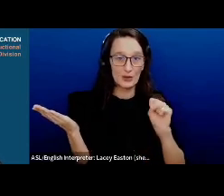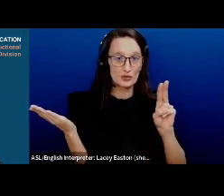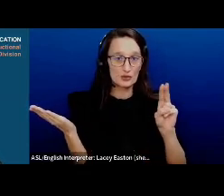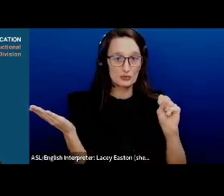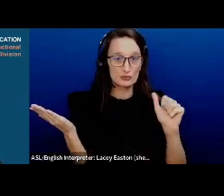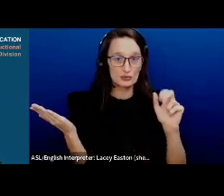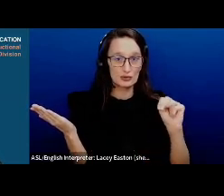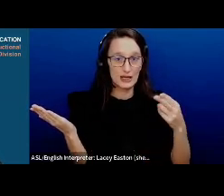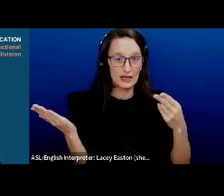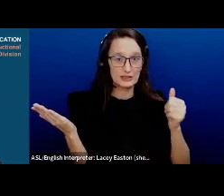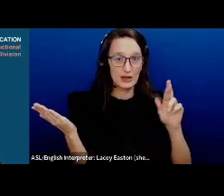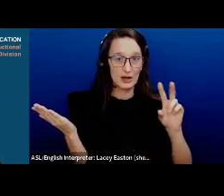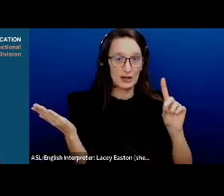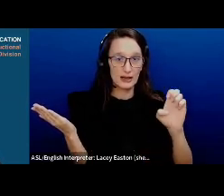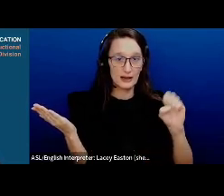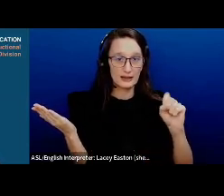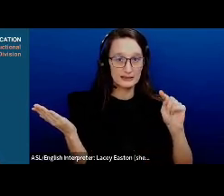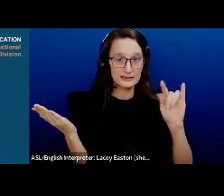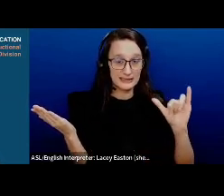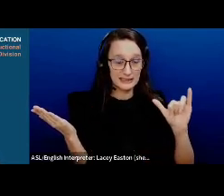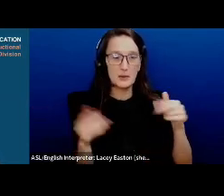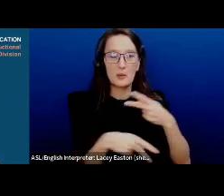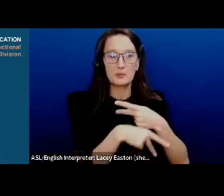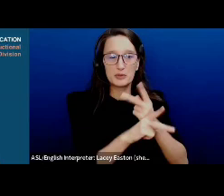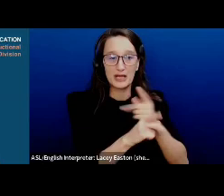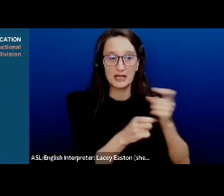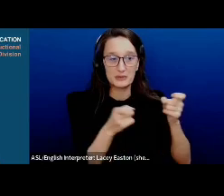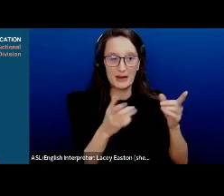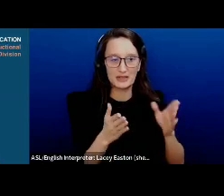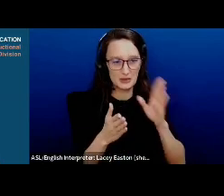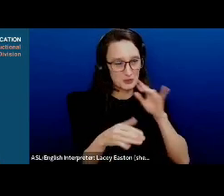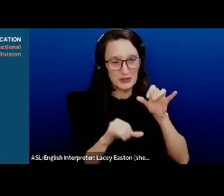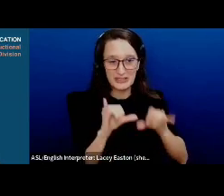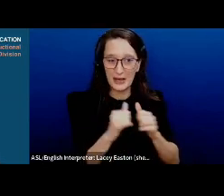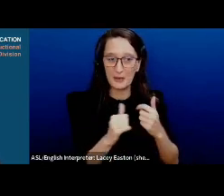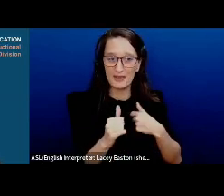gerente de producción. Estará con nosotros aproximadamente un mes más y se jubilará,